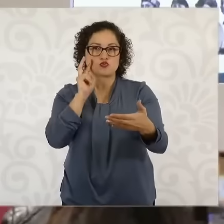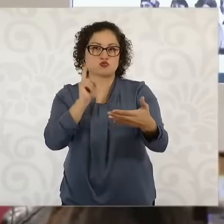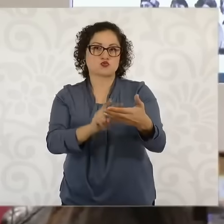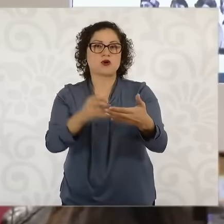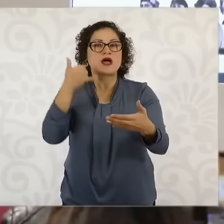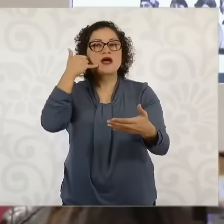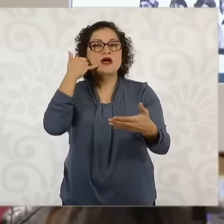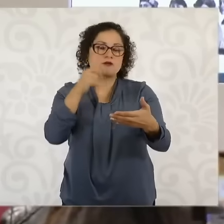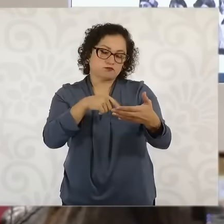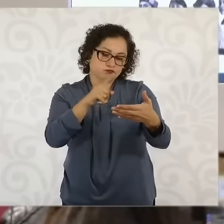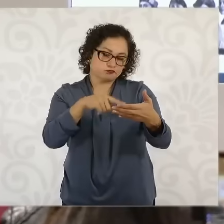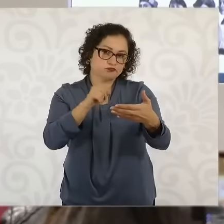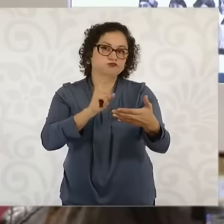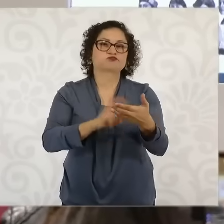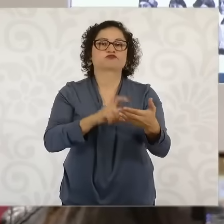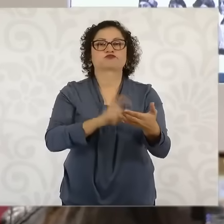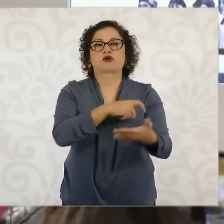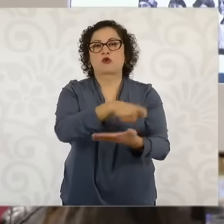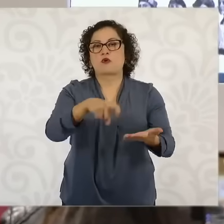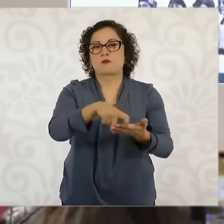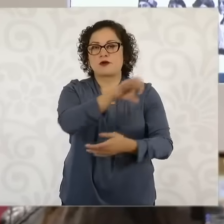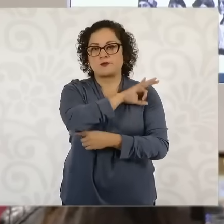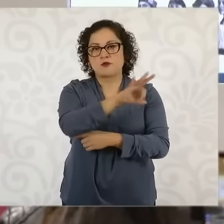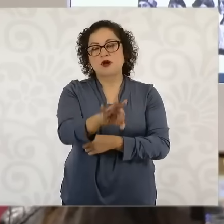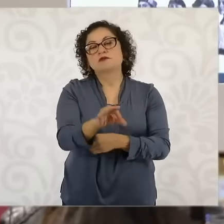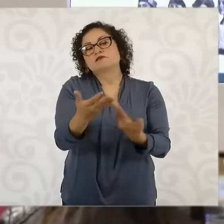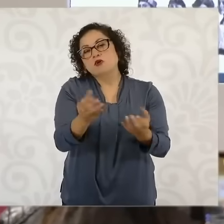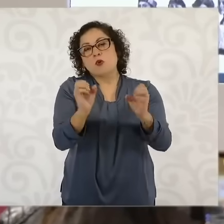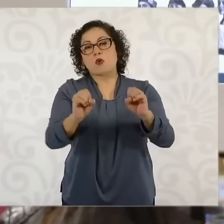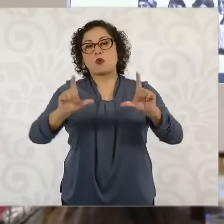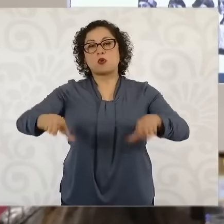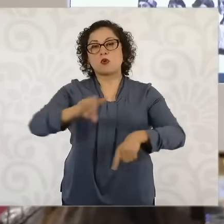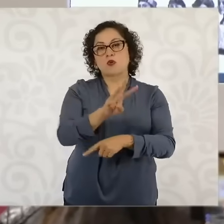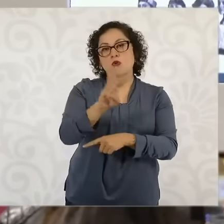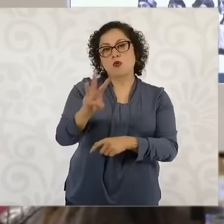página web o si no vayan directamente a nuestras oficinas, al aeropuerto internacional Felipe